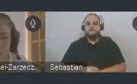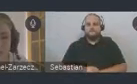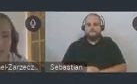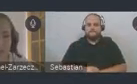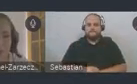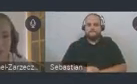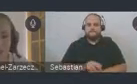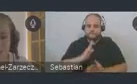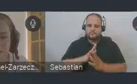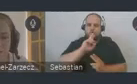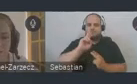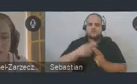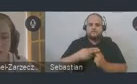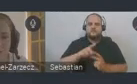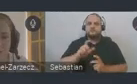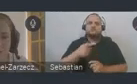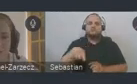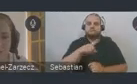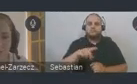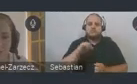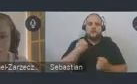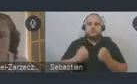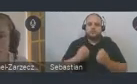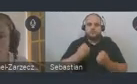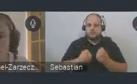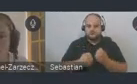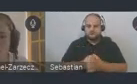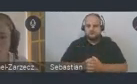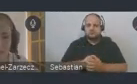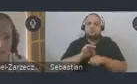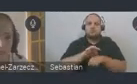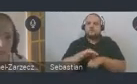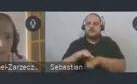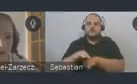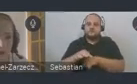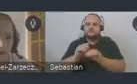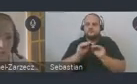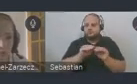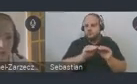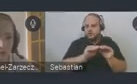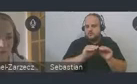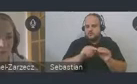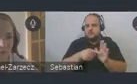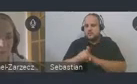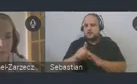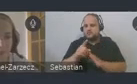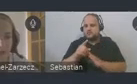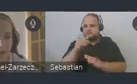Odpowiedzcie na pytanie, co jest dla was najtrudniejsze w prowadzeniu zajęć dla cyfrowych debiutantów,